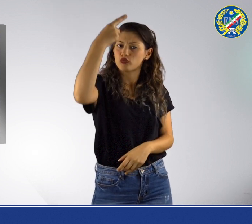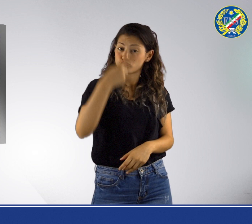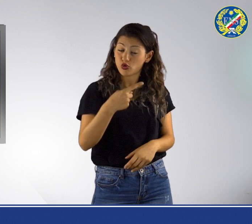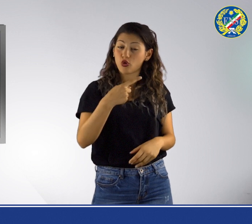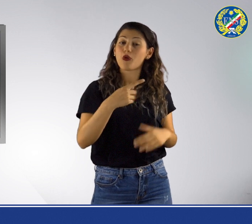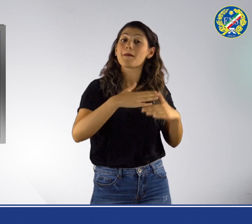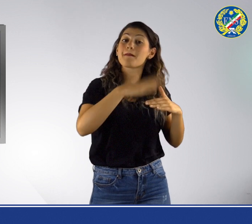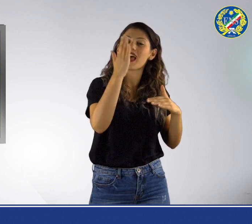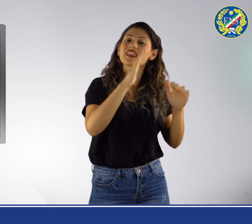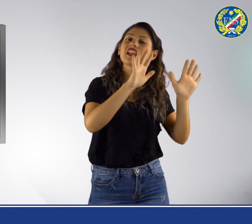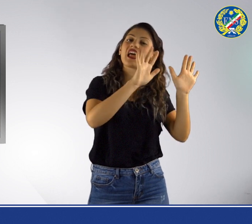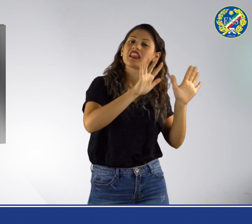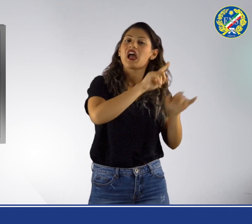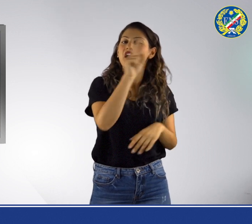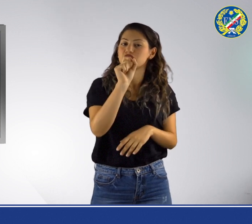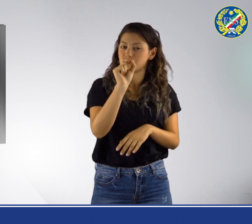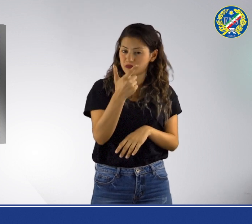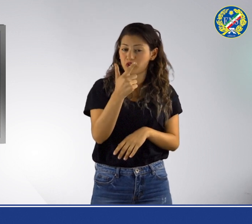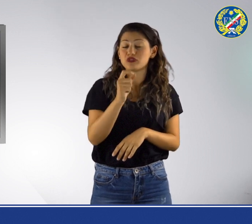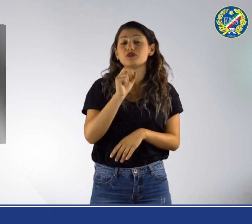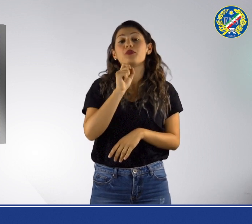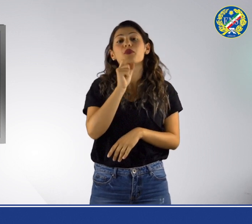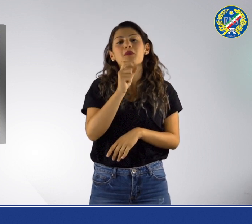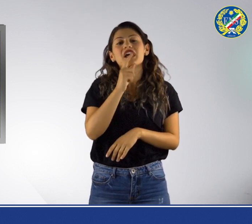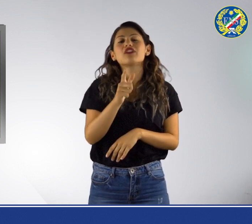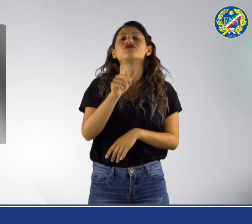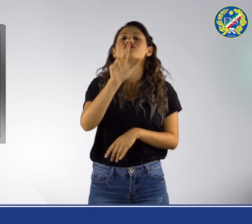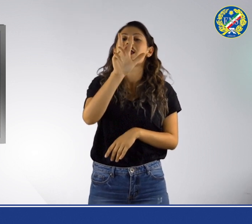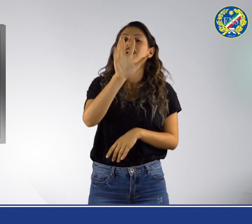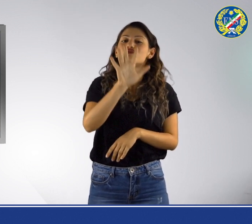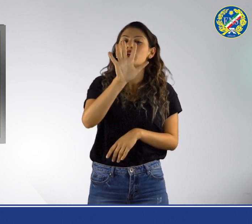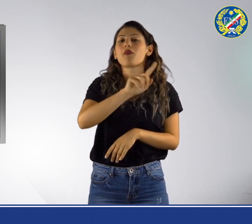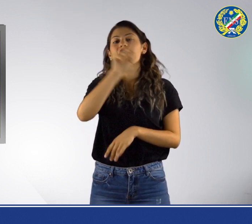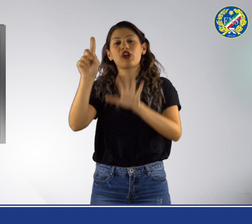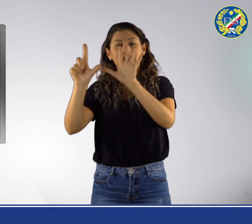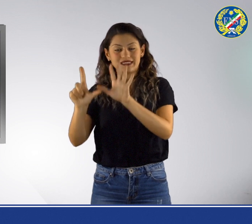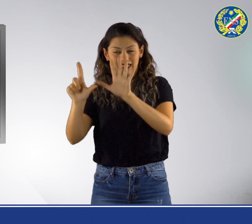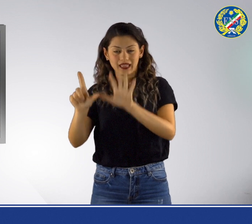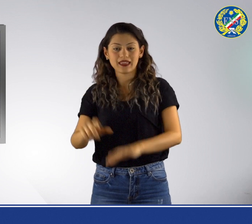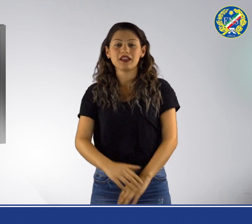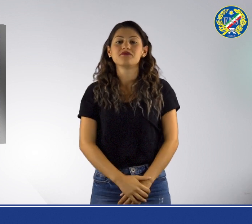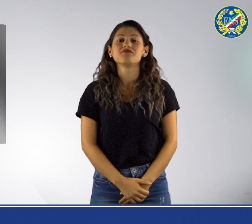la mattina dalle ore 10 alle ore 12, il pomeriggio dalle 17 alle 19.